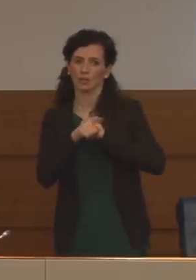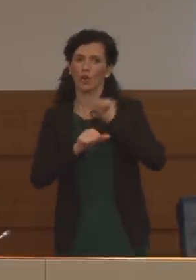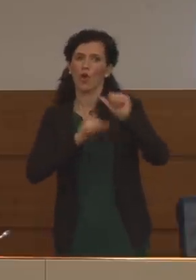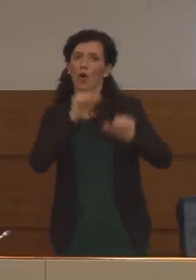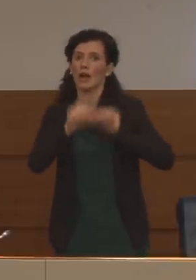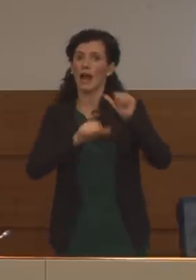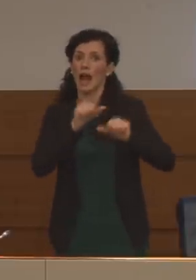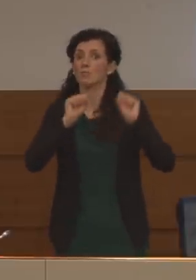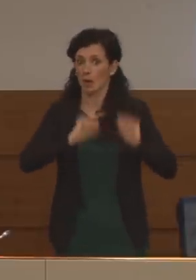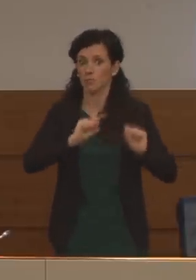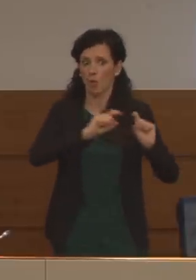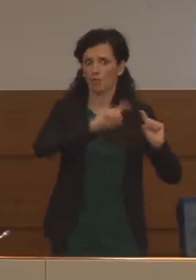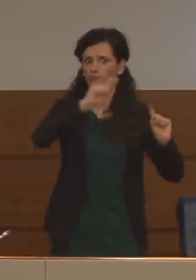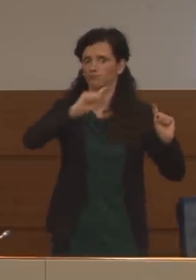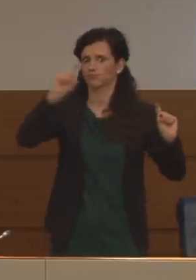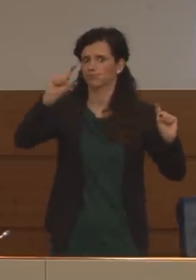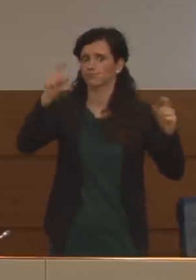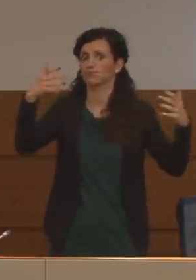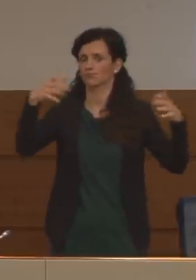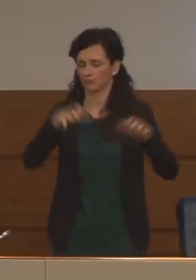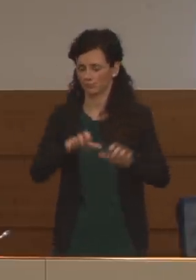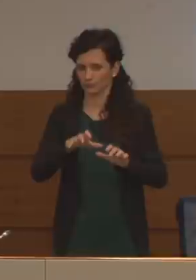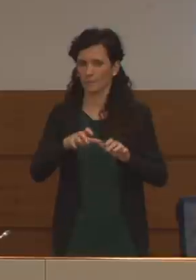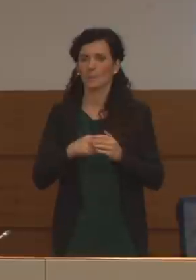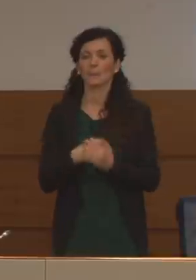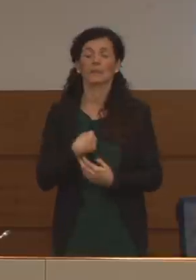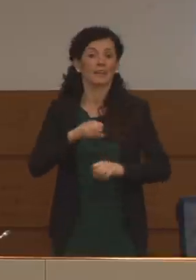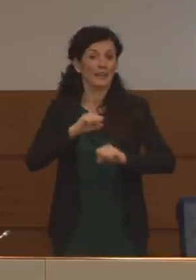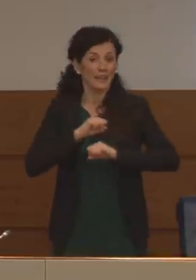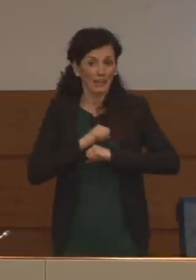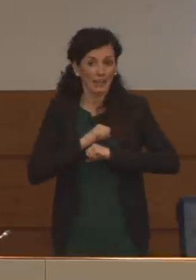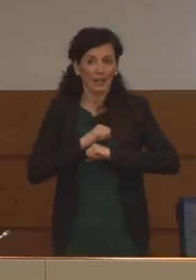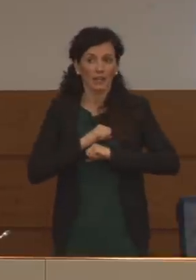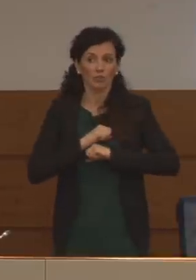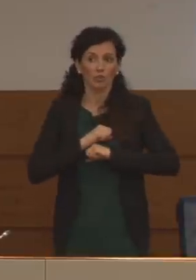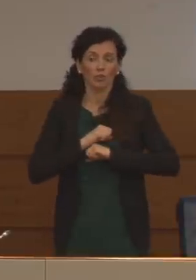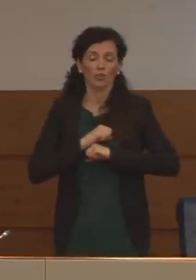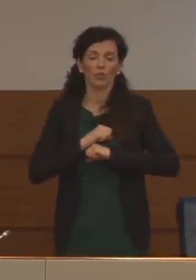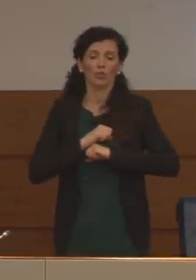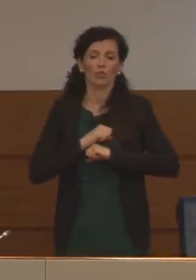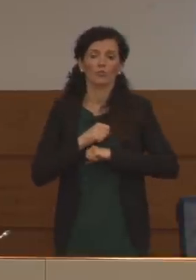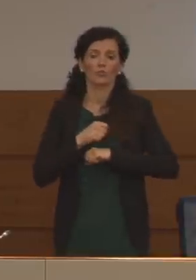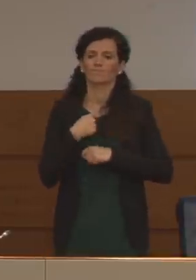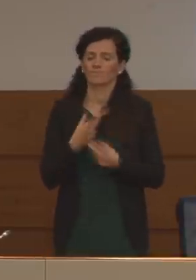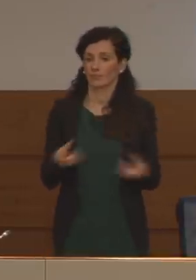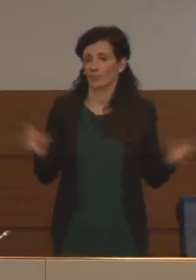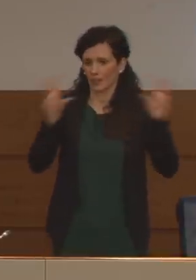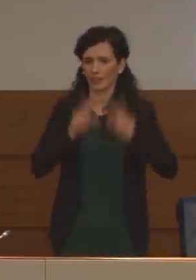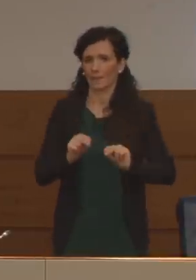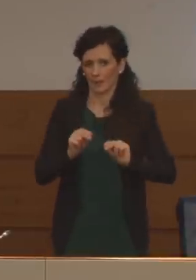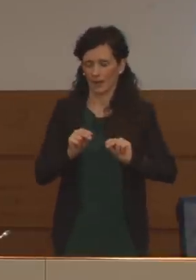Credo e vorrei ribadirlo nuovamente che non c'è un punto o un posto